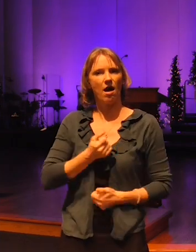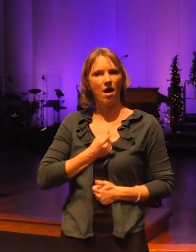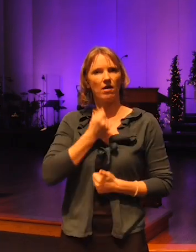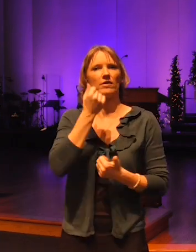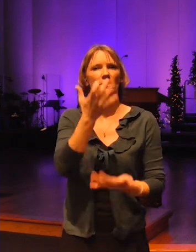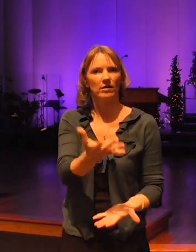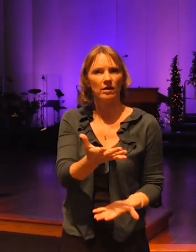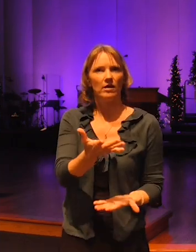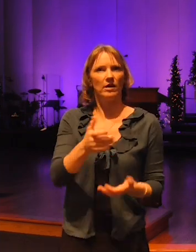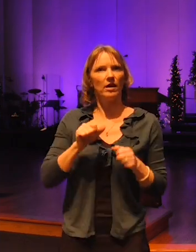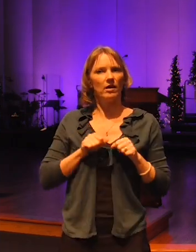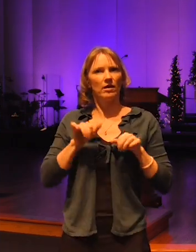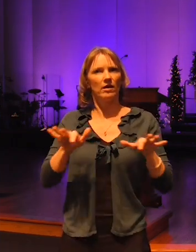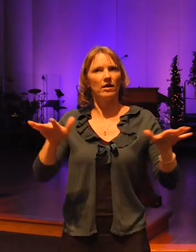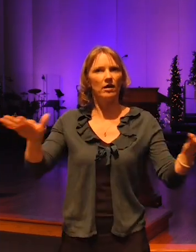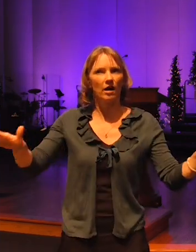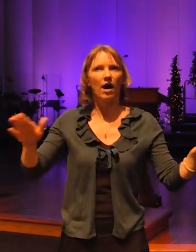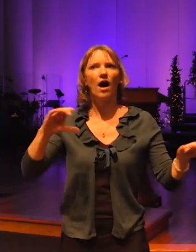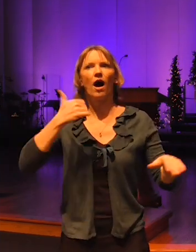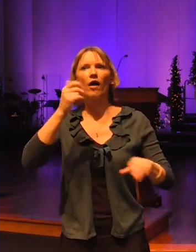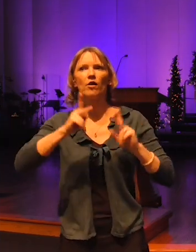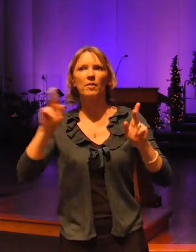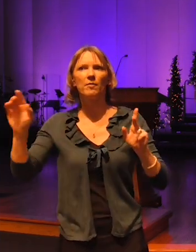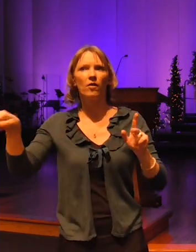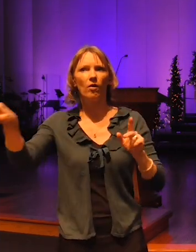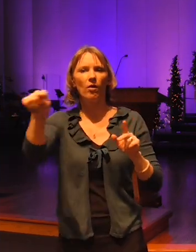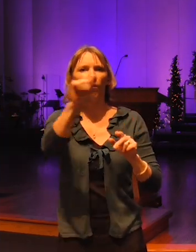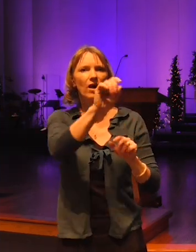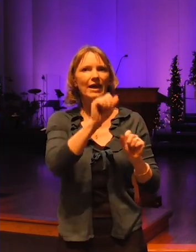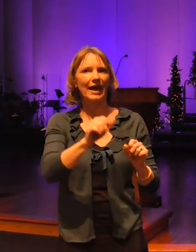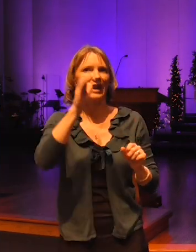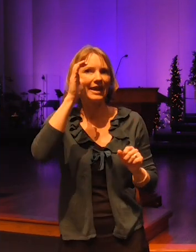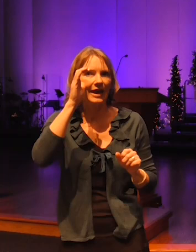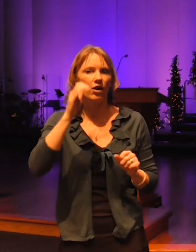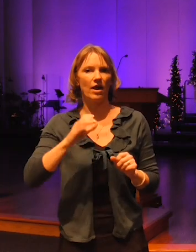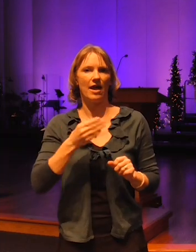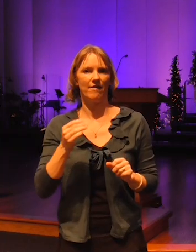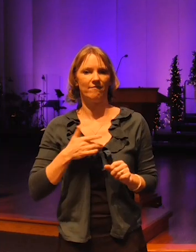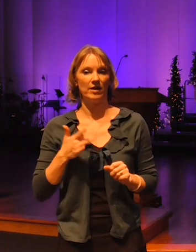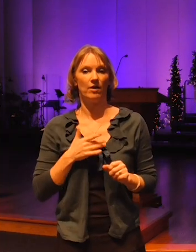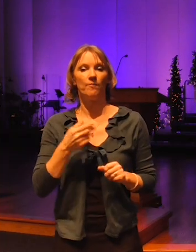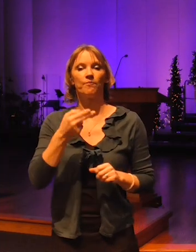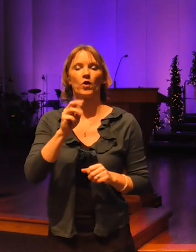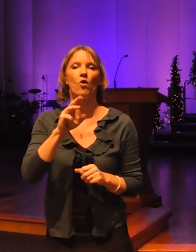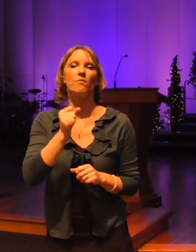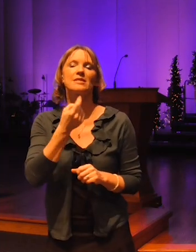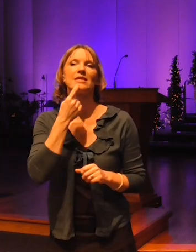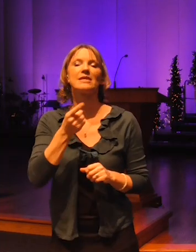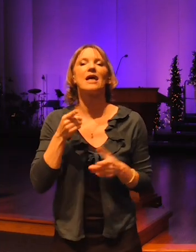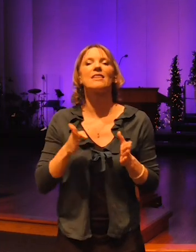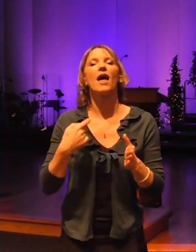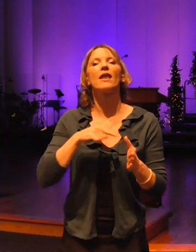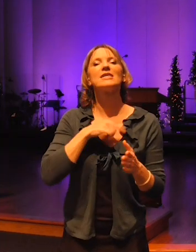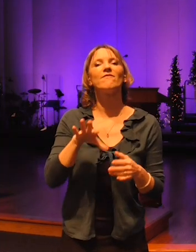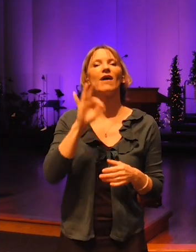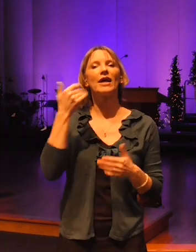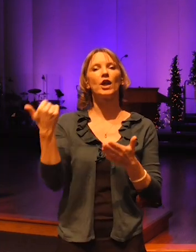se puede escuchar y sentir Holmes comparte con nosotros, busquemos una nueva longitud de onda para nuestros instrumentos mentales